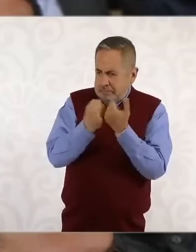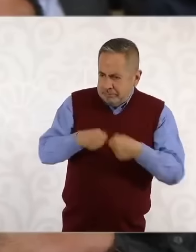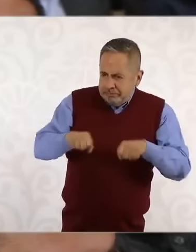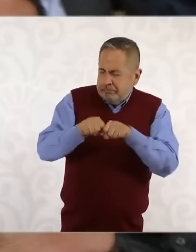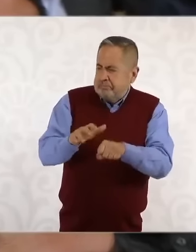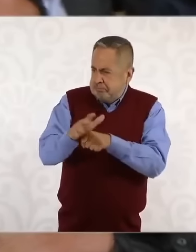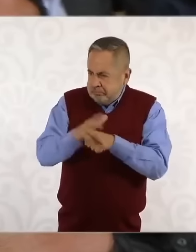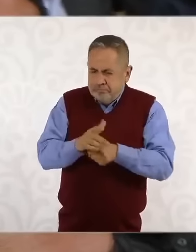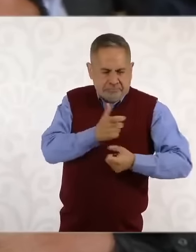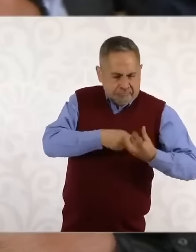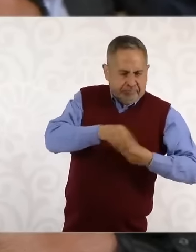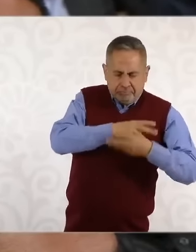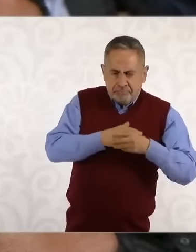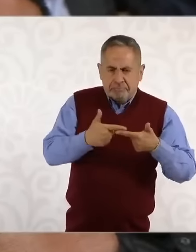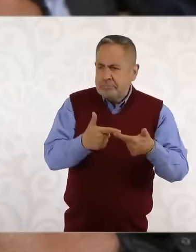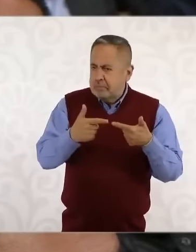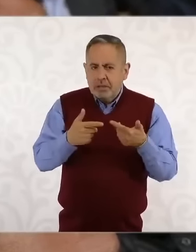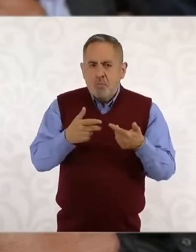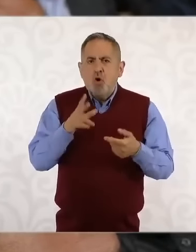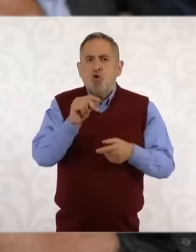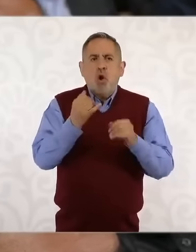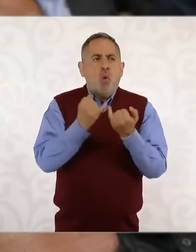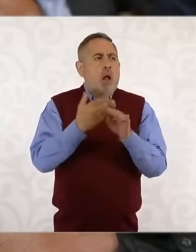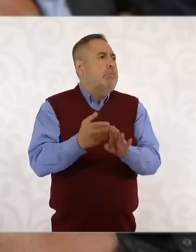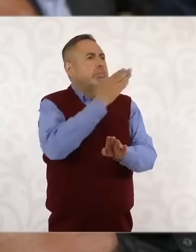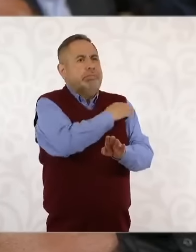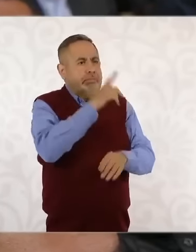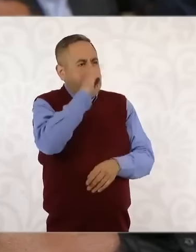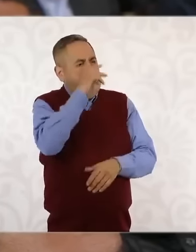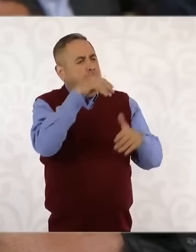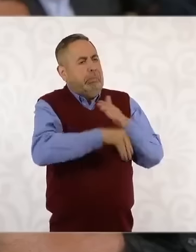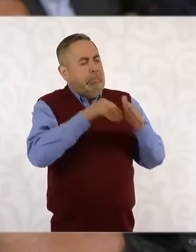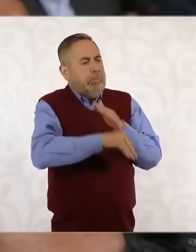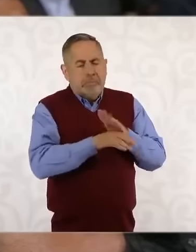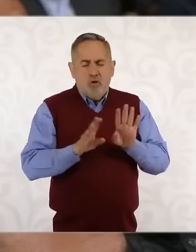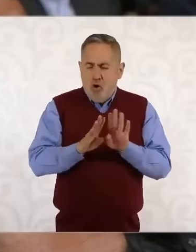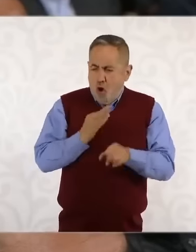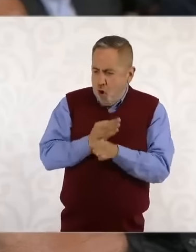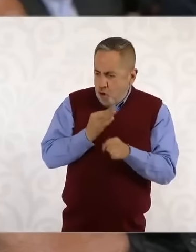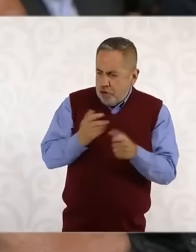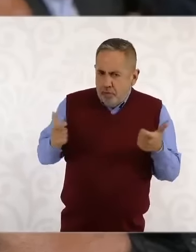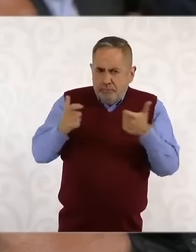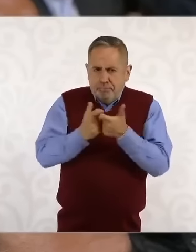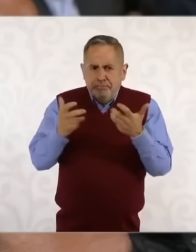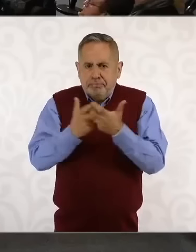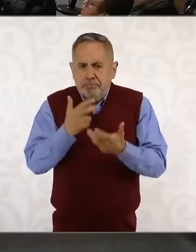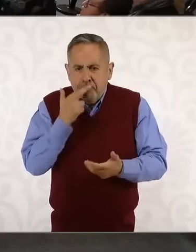y sostenibles sin reproducir modelos que han fracasado en otros países. La intervención de los